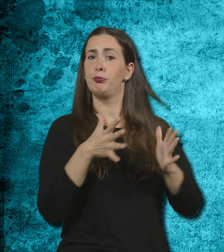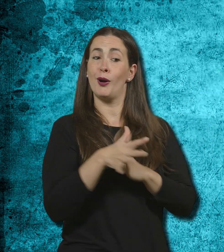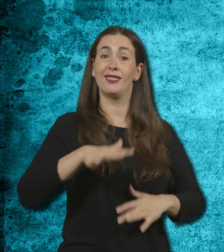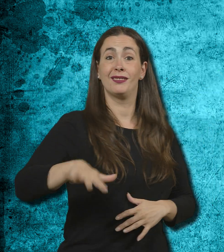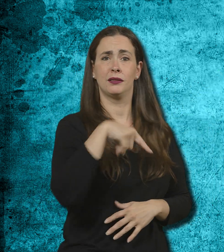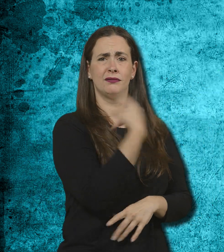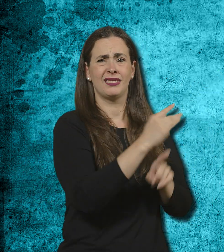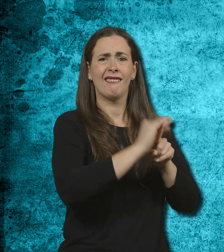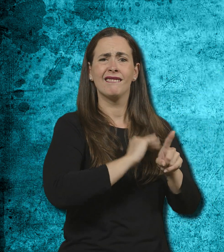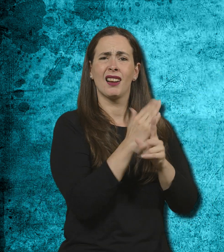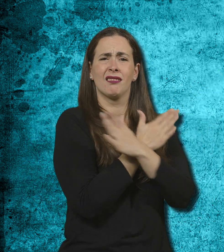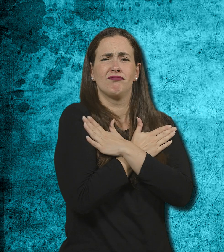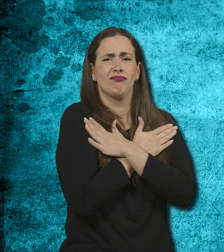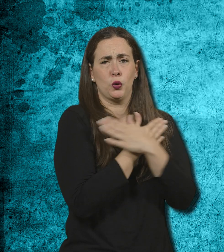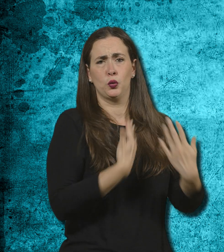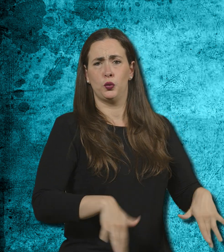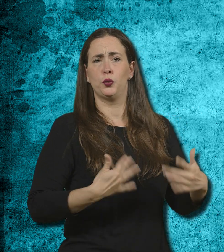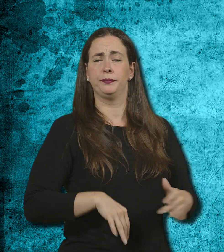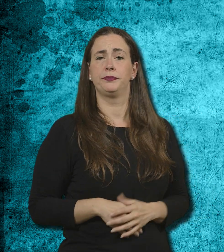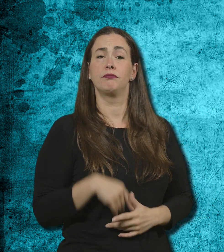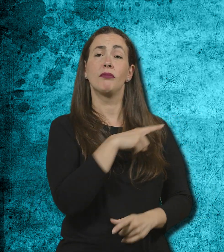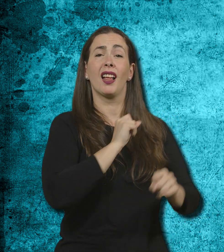ja que era un home molt benvolgut i estimat per tots.